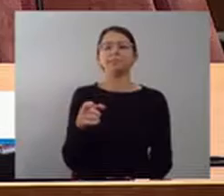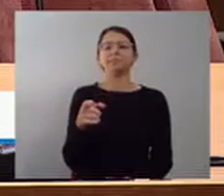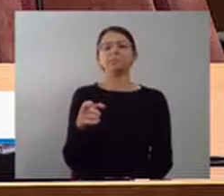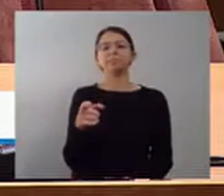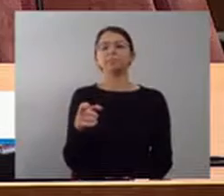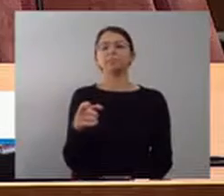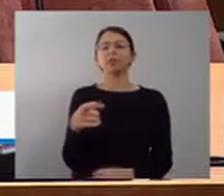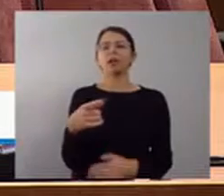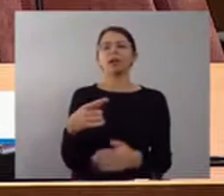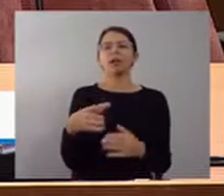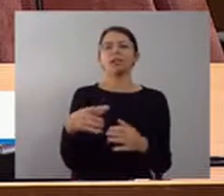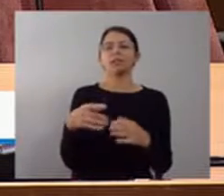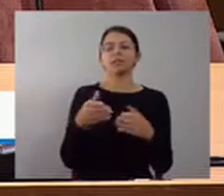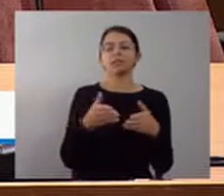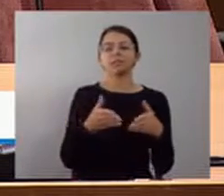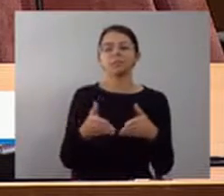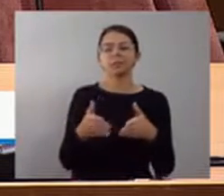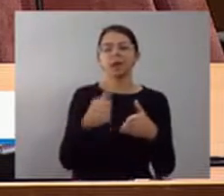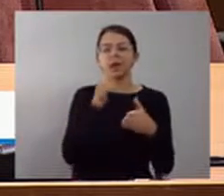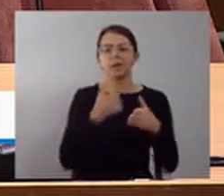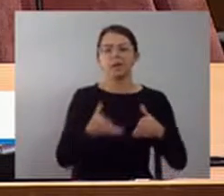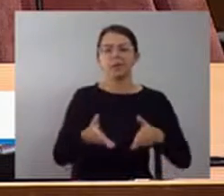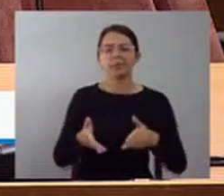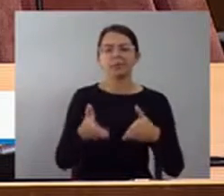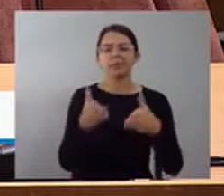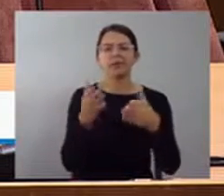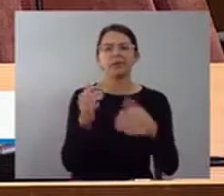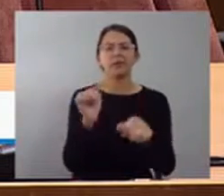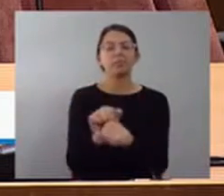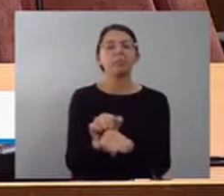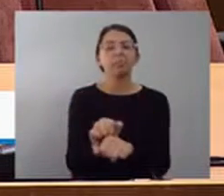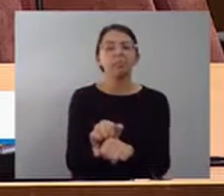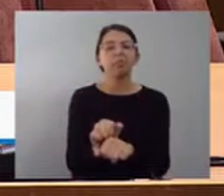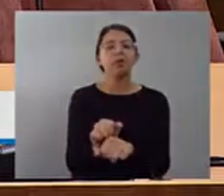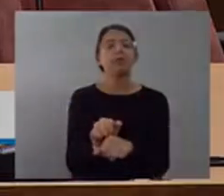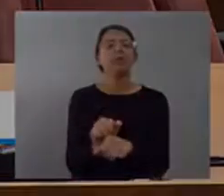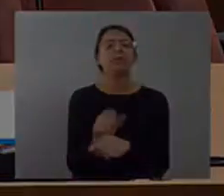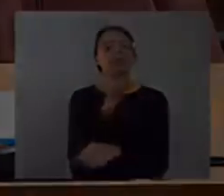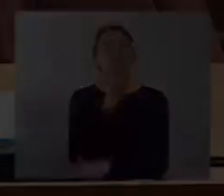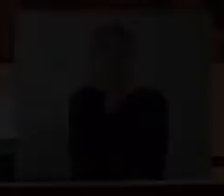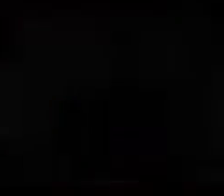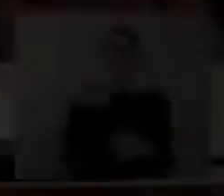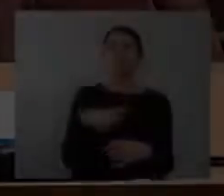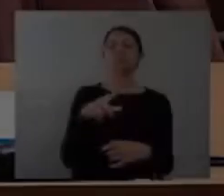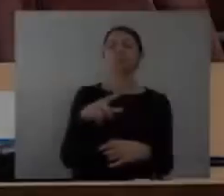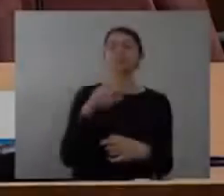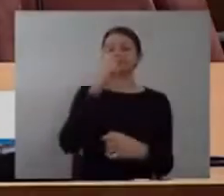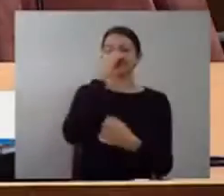de água que ali corria na zona e a